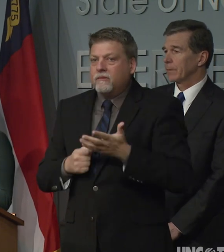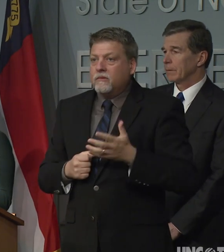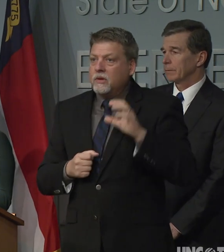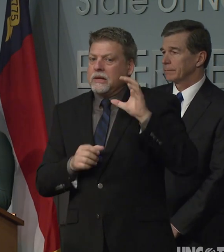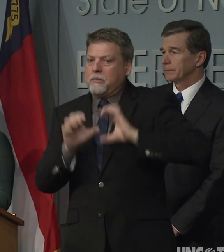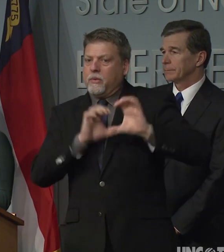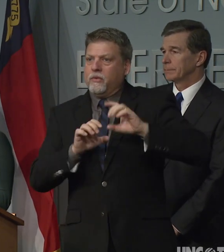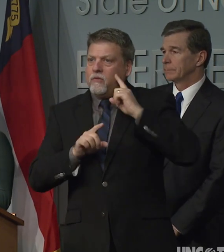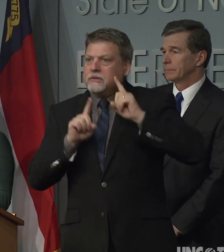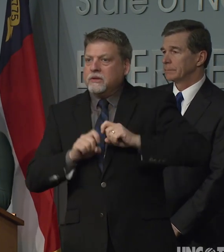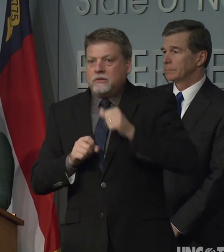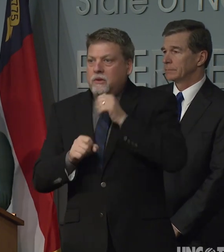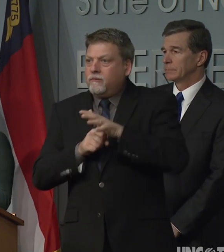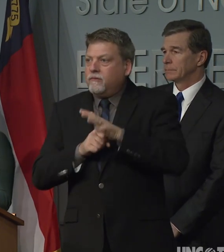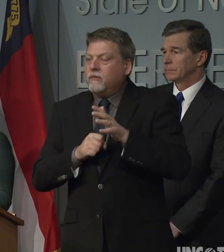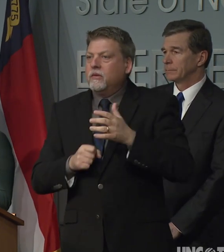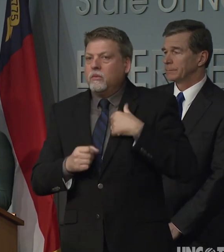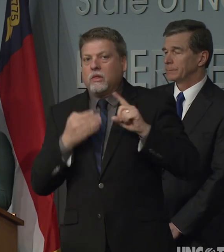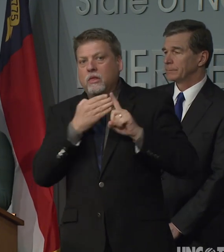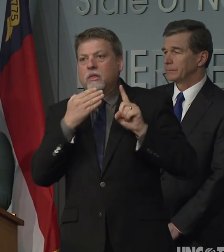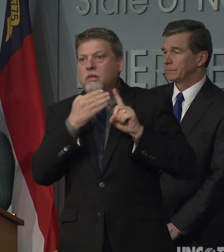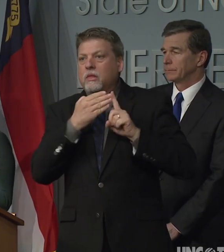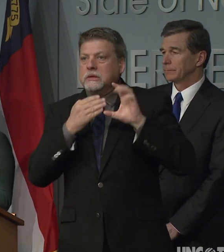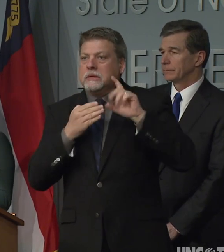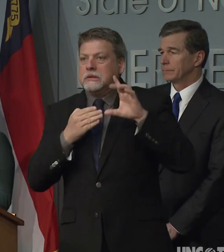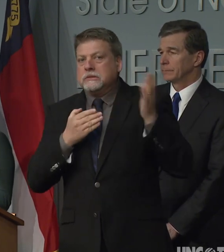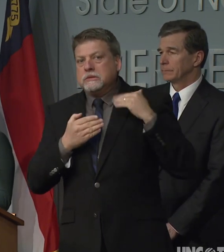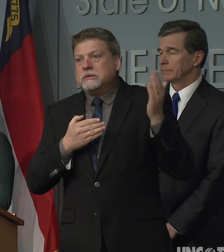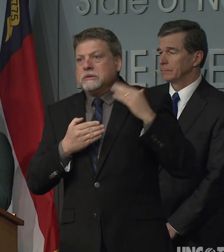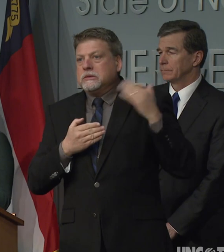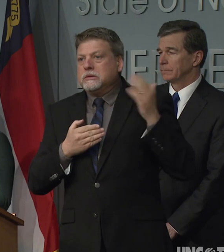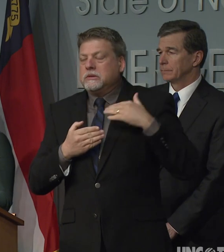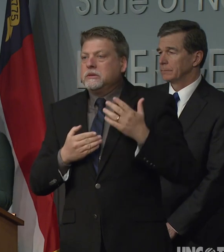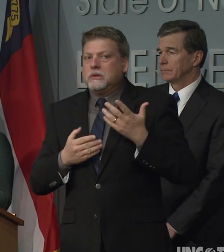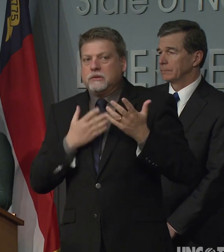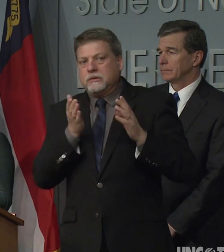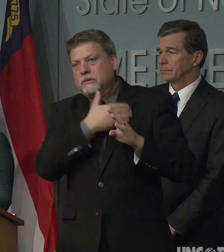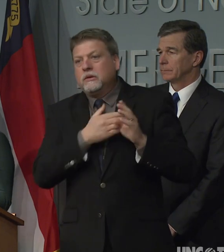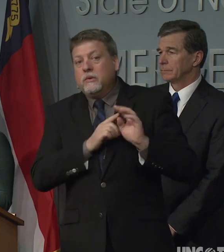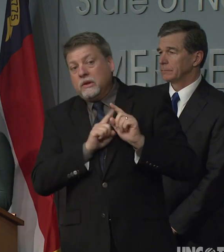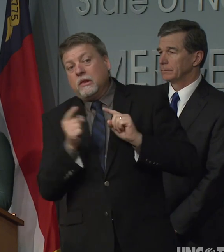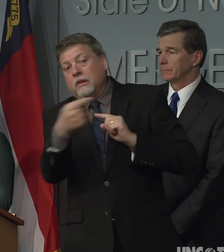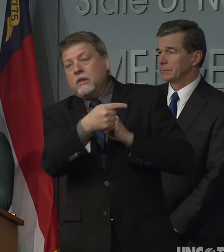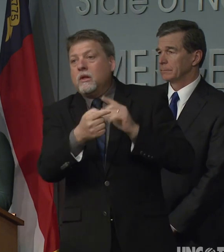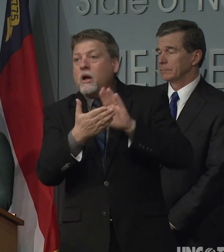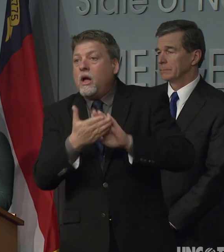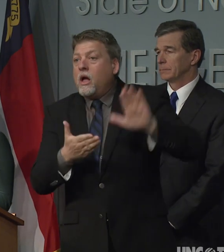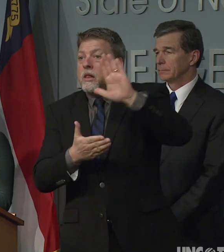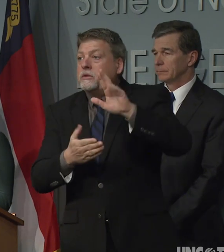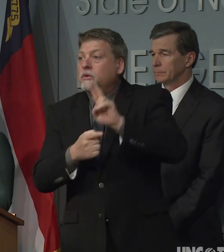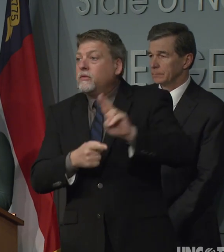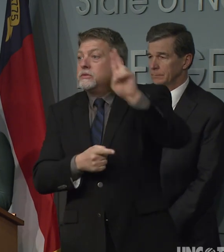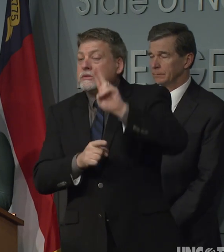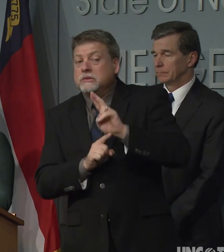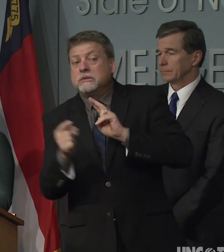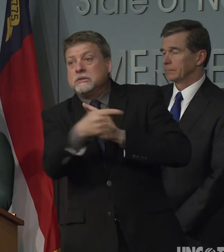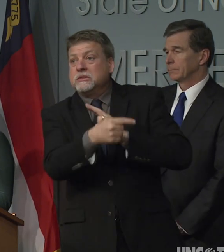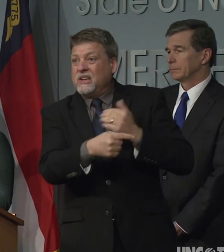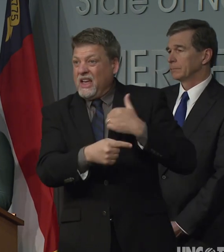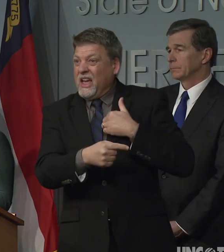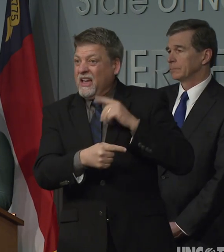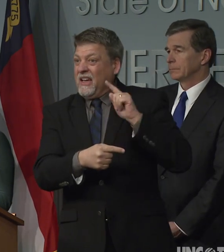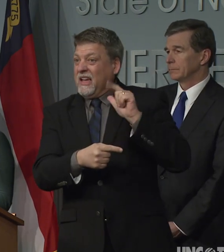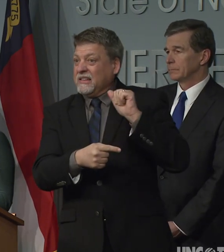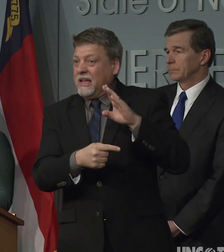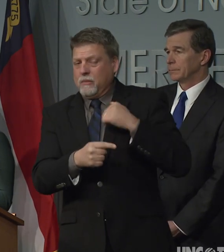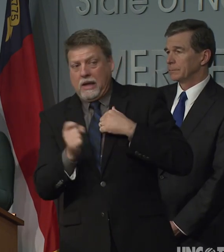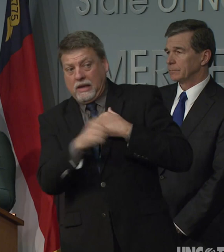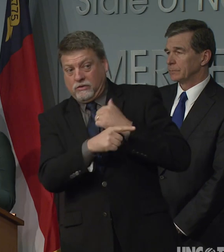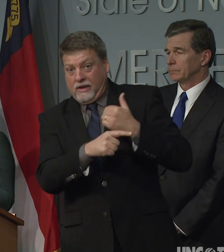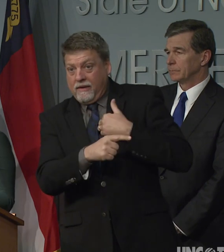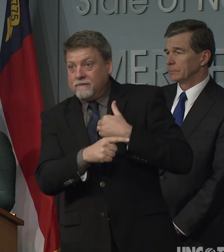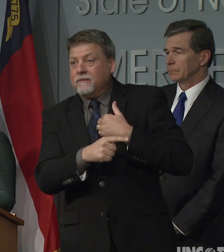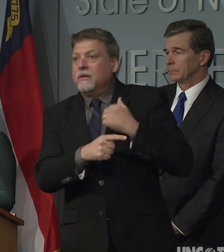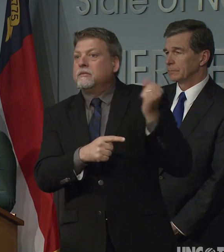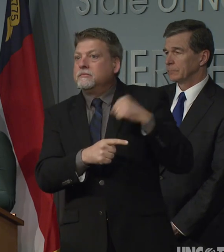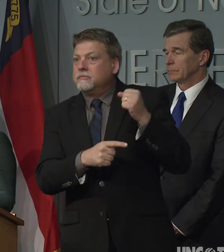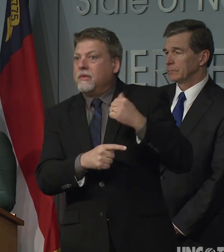suministros agresivamente hemos estado trabajando con nuestros socios y nuestros aliados y de escolares y laboratorios para